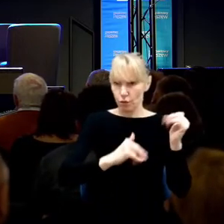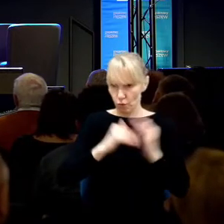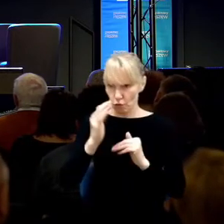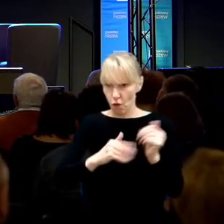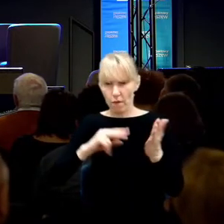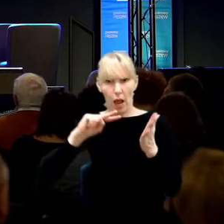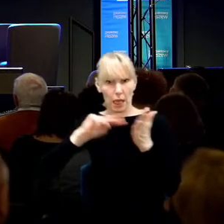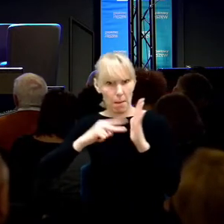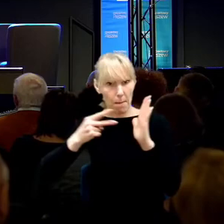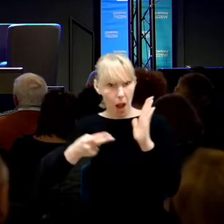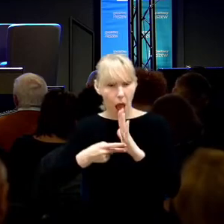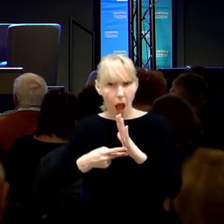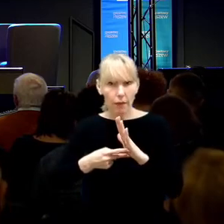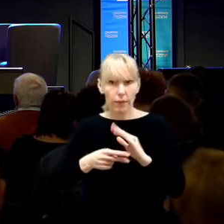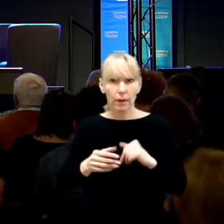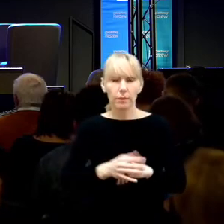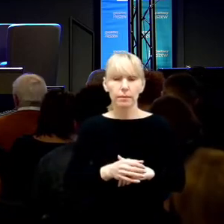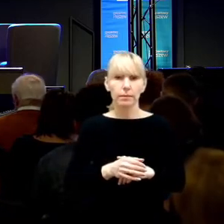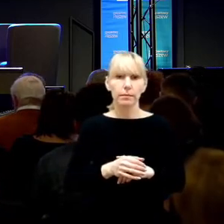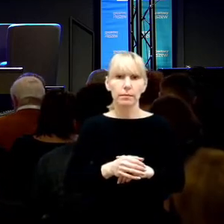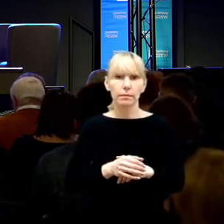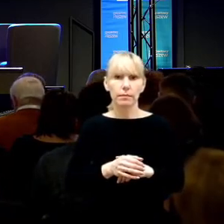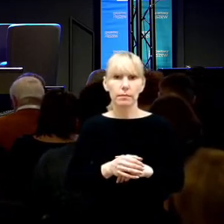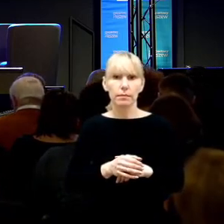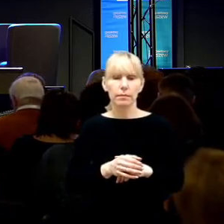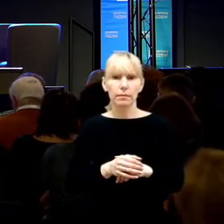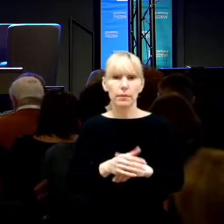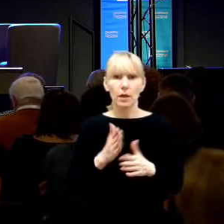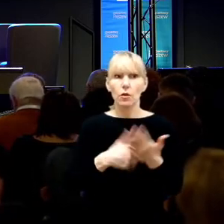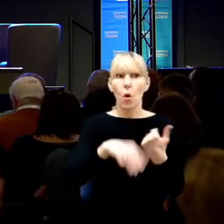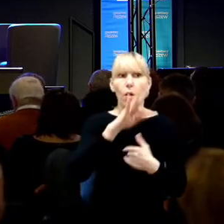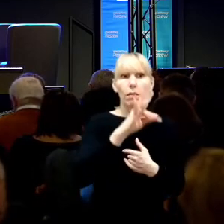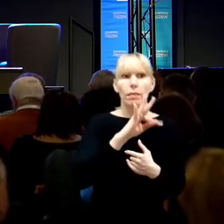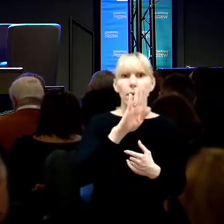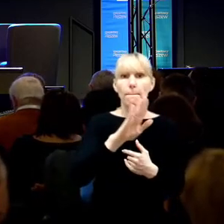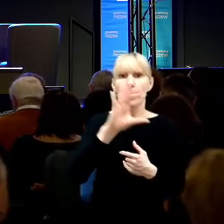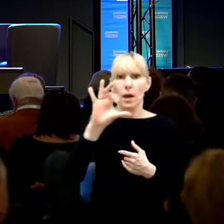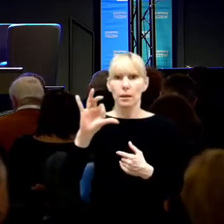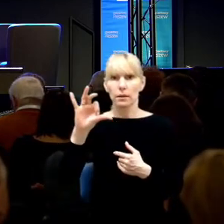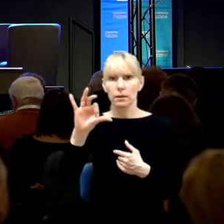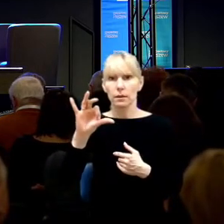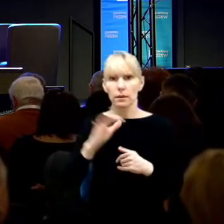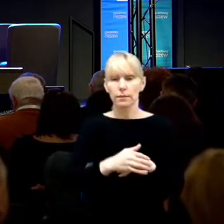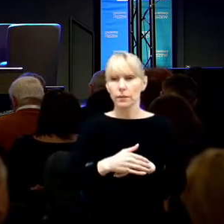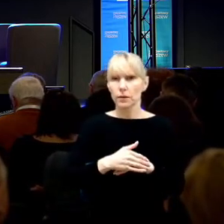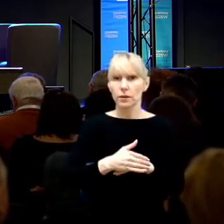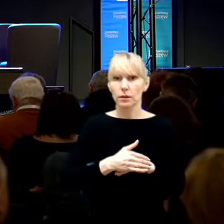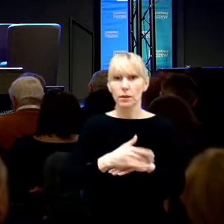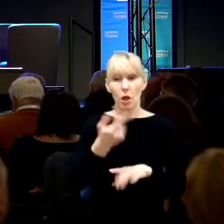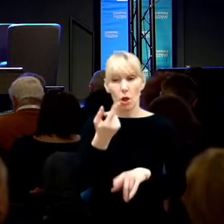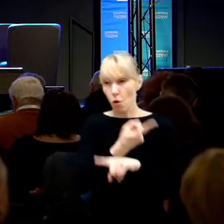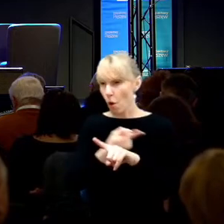czy pod TBS wyrwiemy jakąś tam nieciekawą działkę, gdzie przez szuwary będziemy dochodzić,